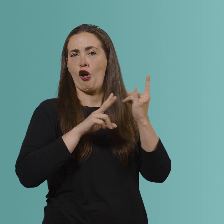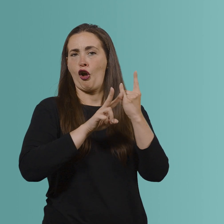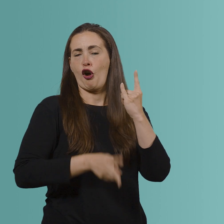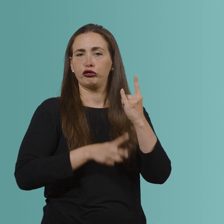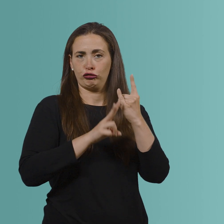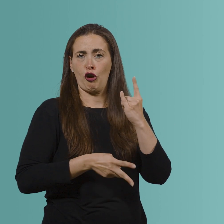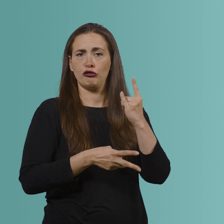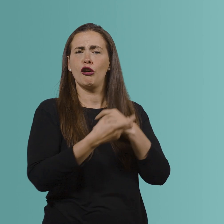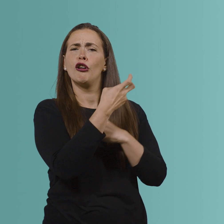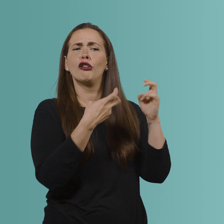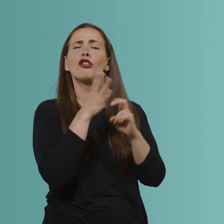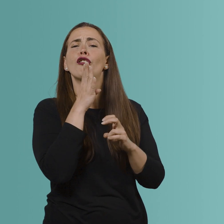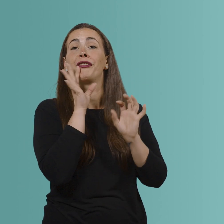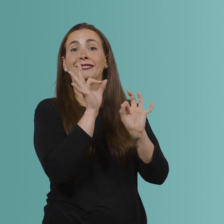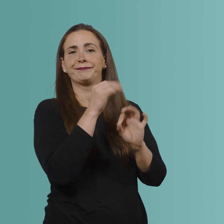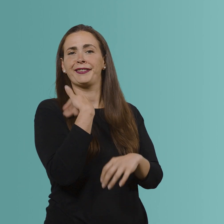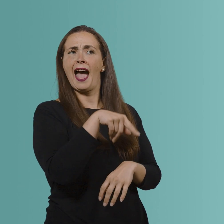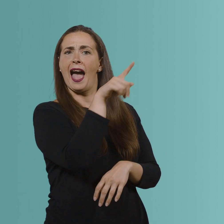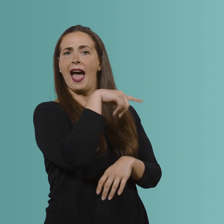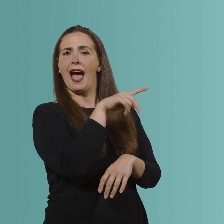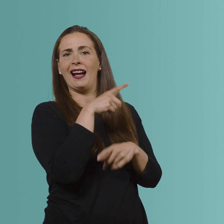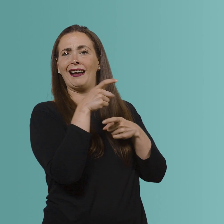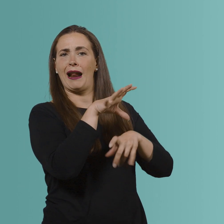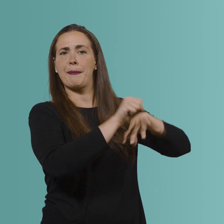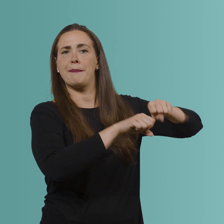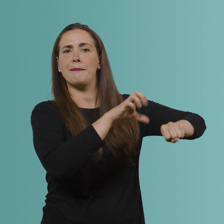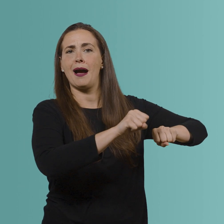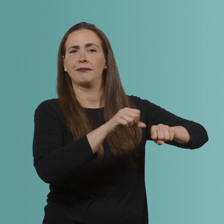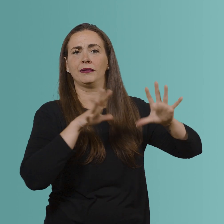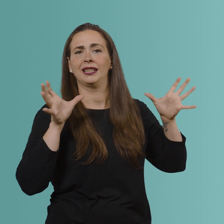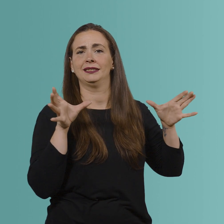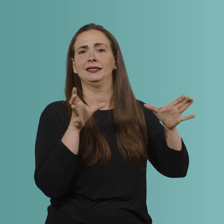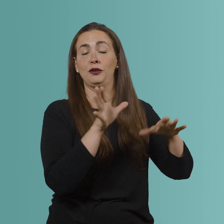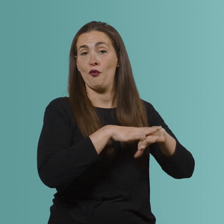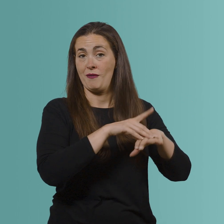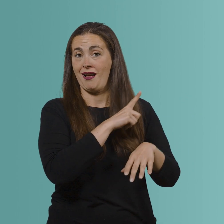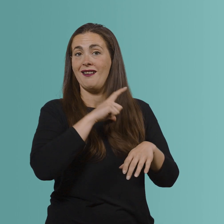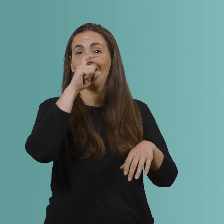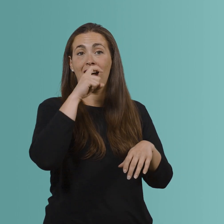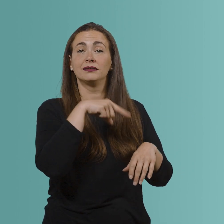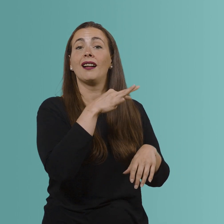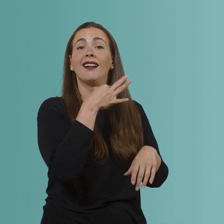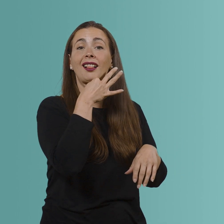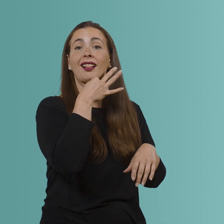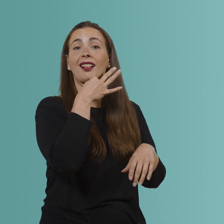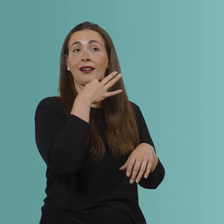procedien de les zones ocupades o assetjades per les tropes franquistes.